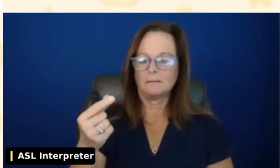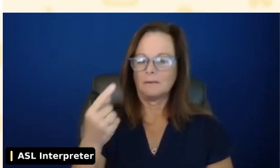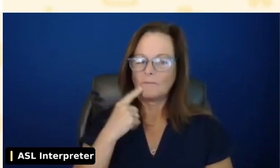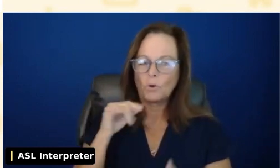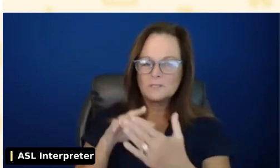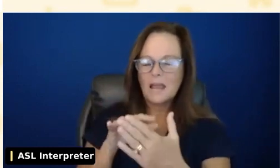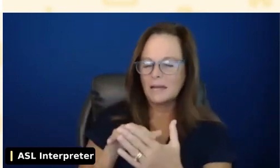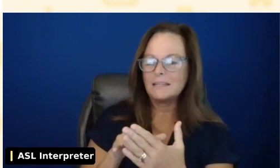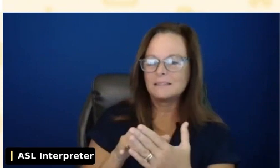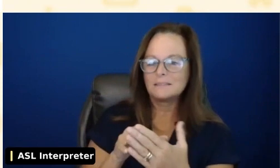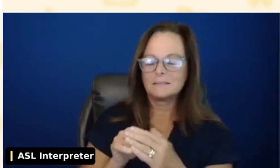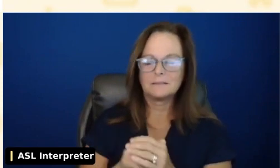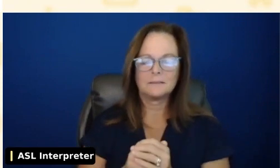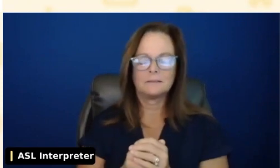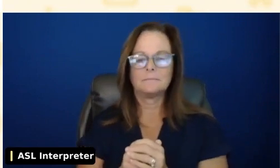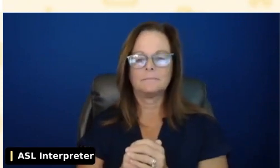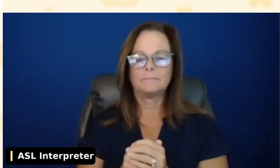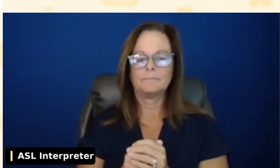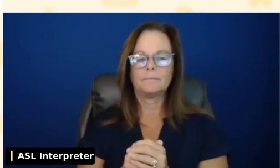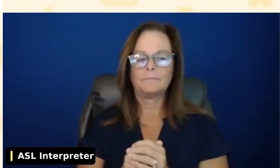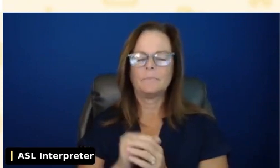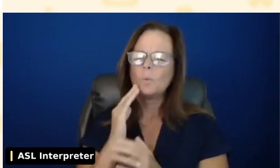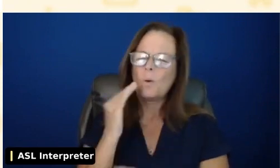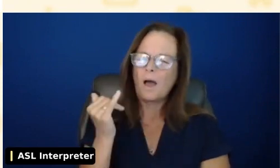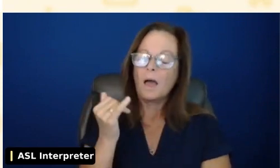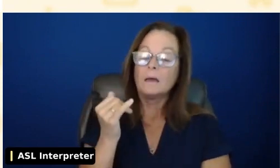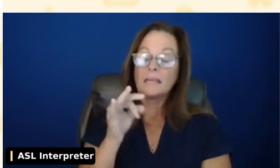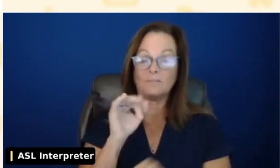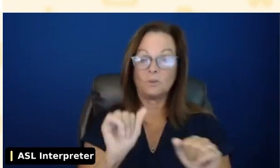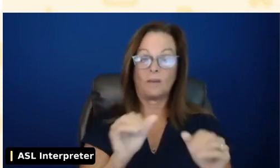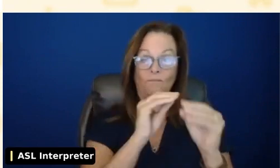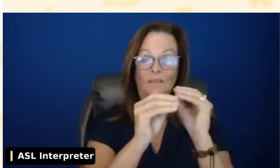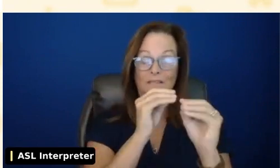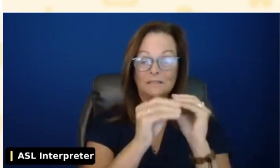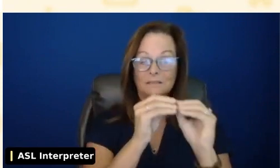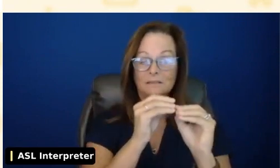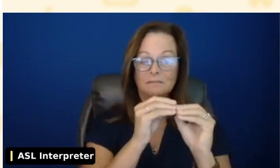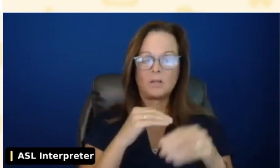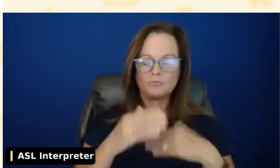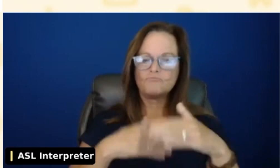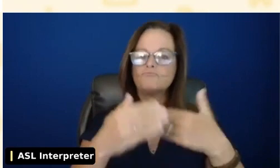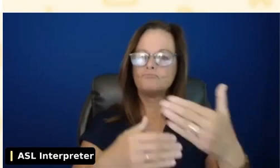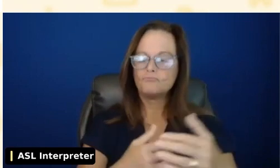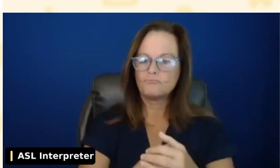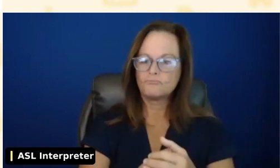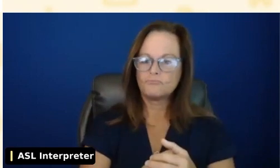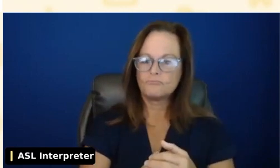Porque si sabes cómo arreglar cosas y lo has hecho, si has hecho la parte ATAG